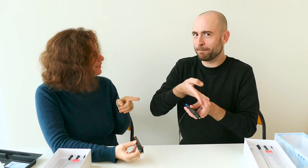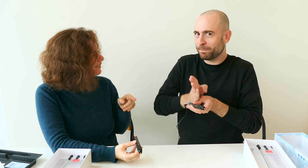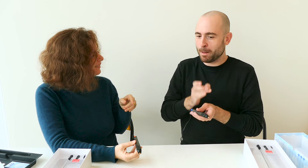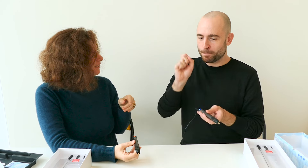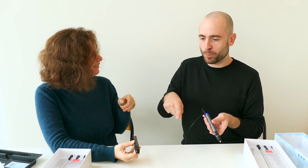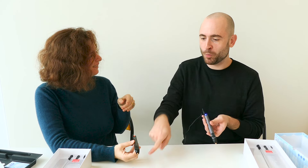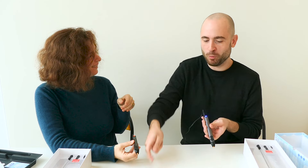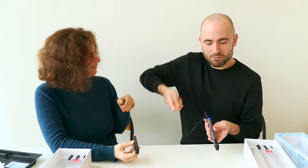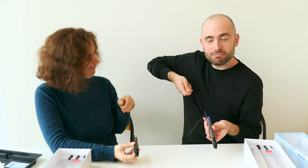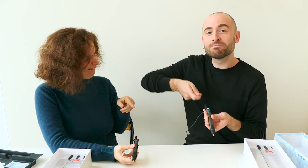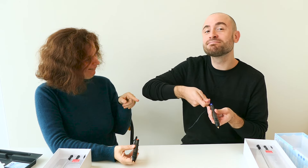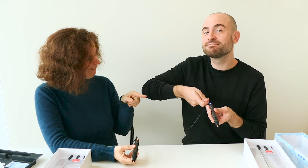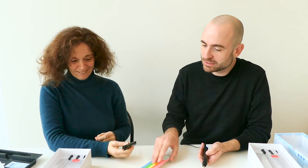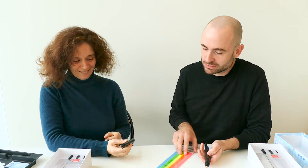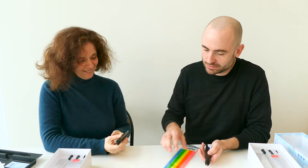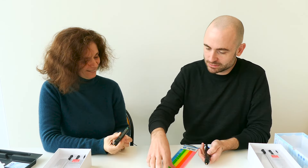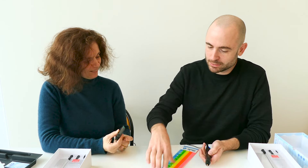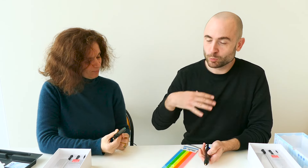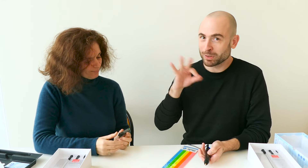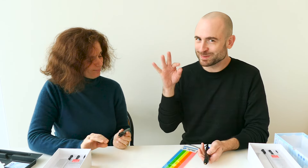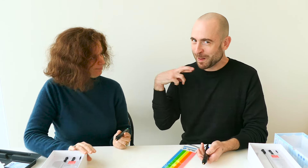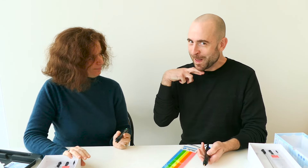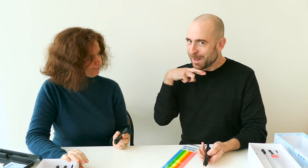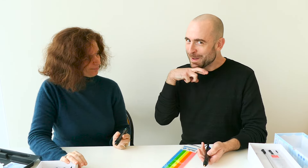c'est le signe qu'on peut insérer le filament "ABS" dans le stylo ! Bon je choisis (aussi) le rose !